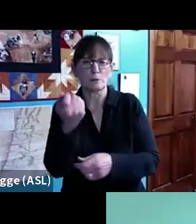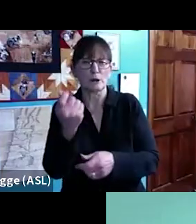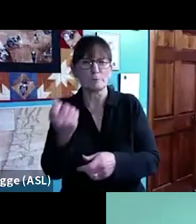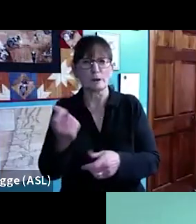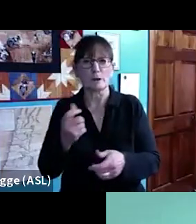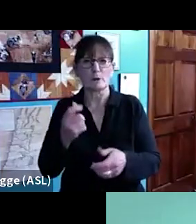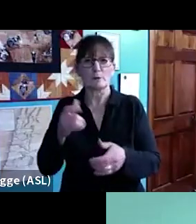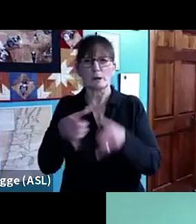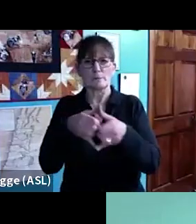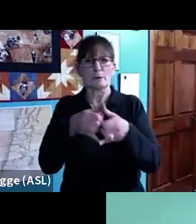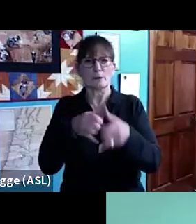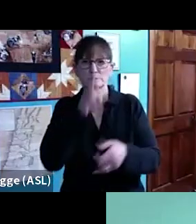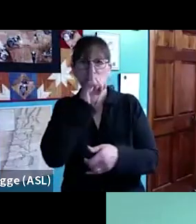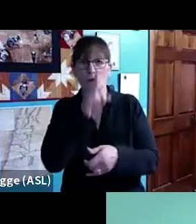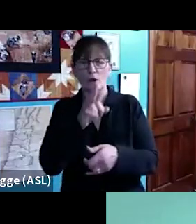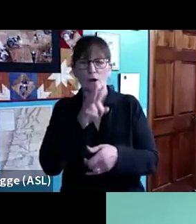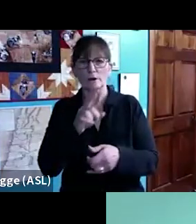o he tenido casos en los que